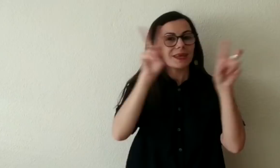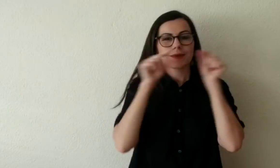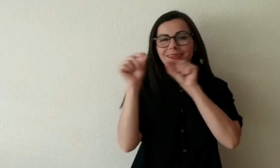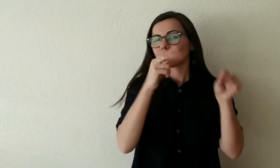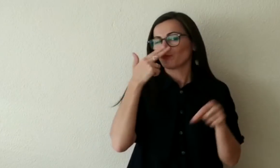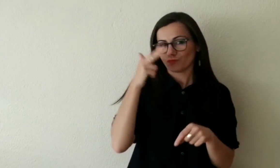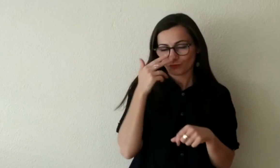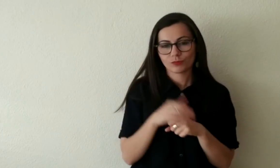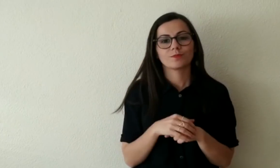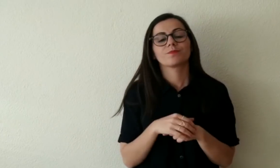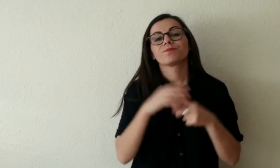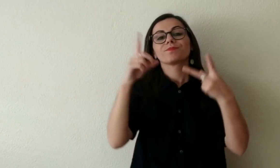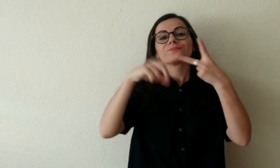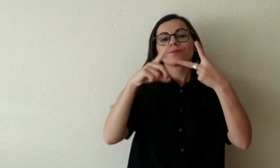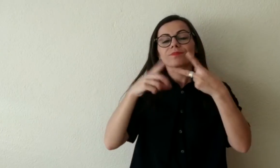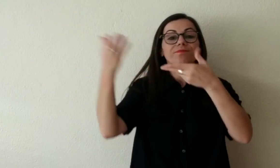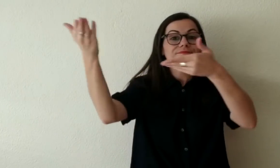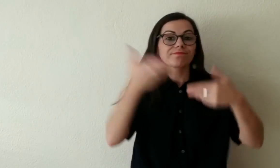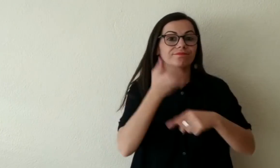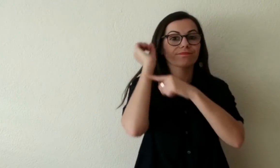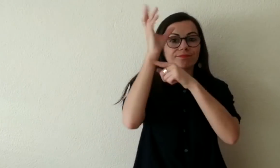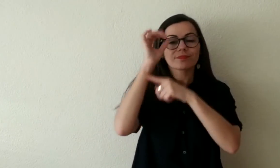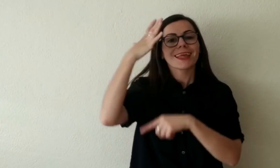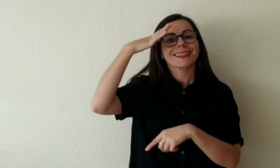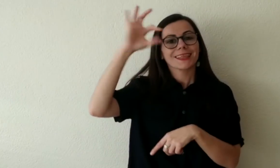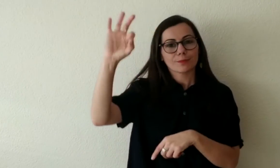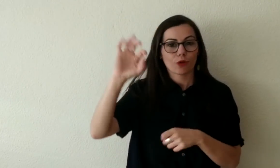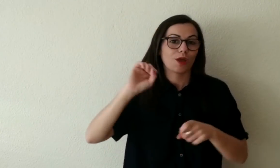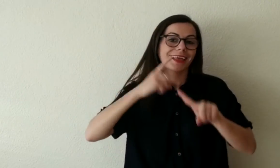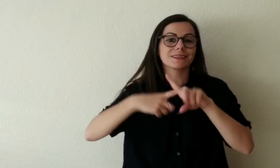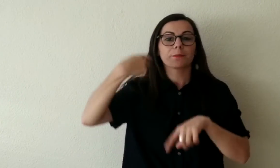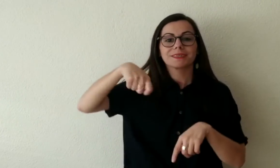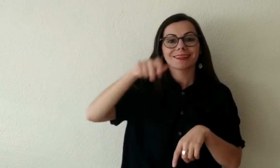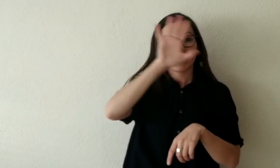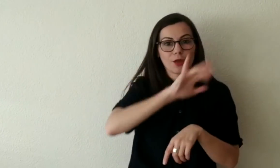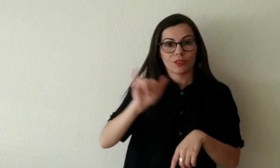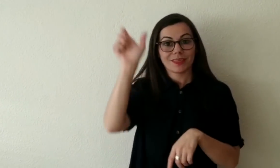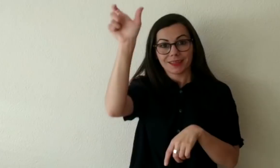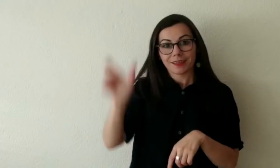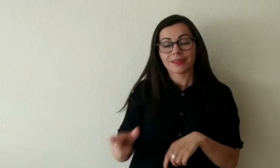siendo muy interesante el debate. Otra temática fue dinamizada por Timo Rowies, ex presidente de la EUDY,